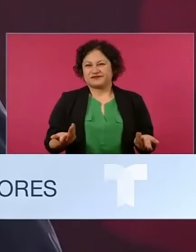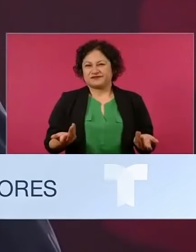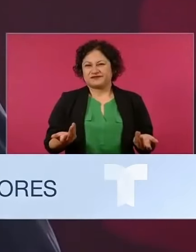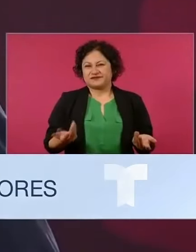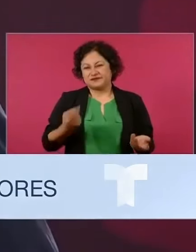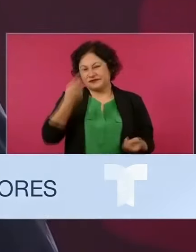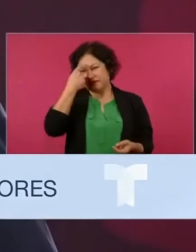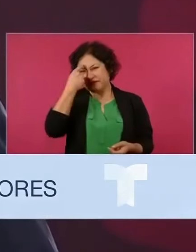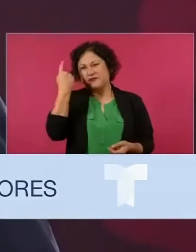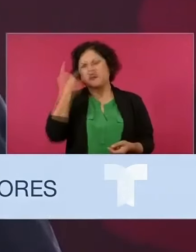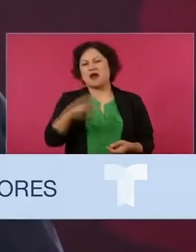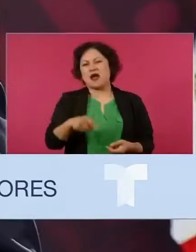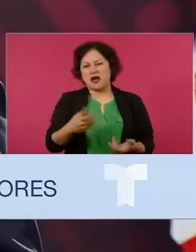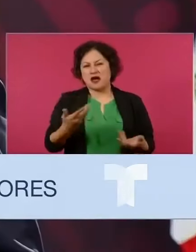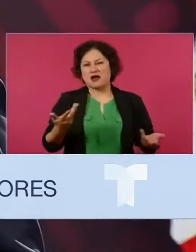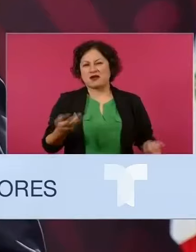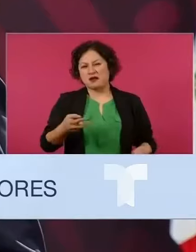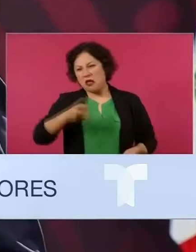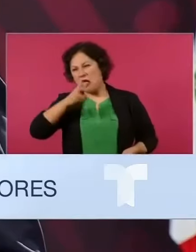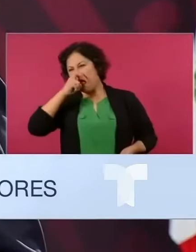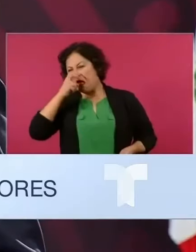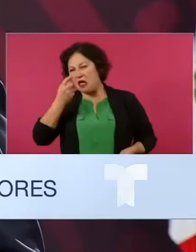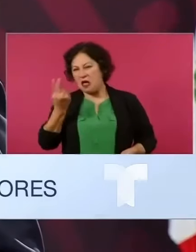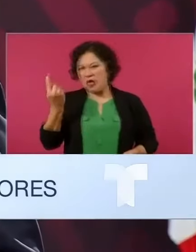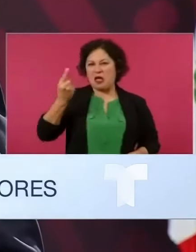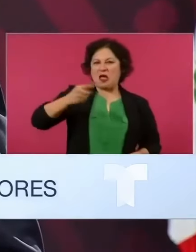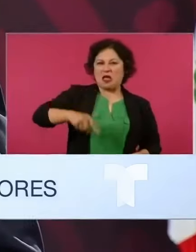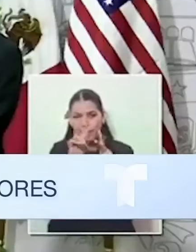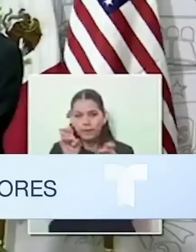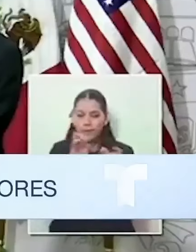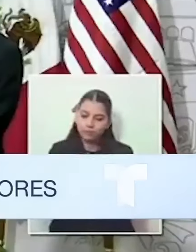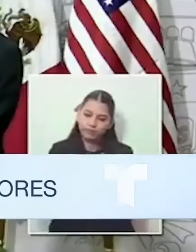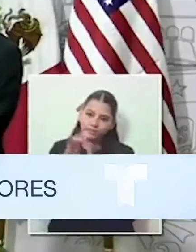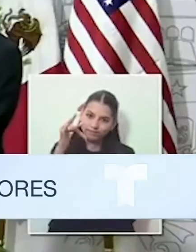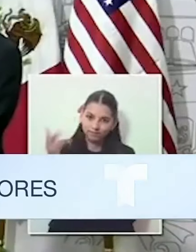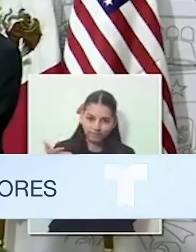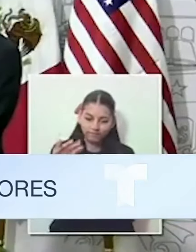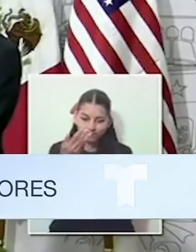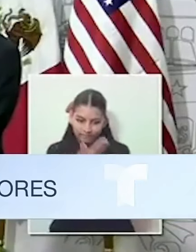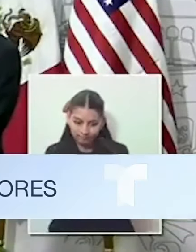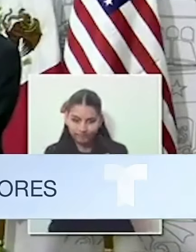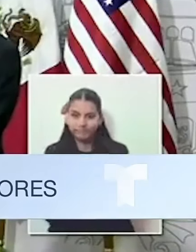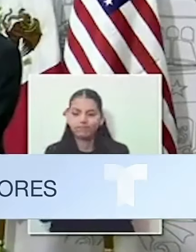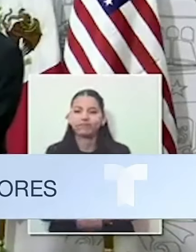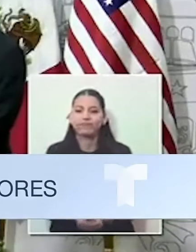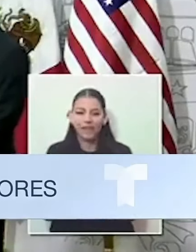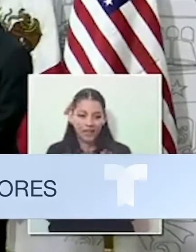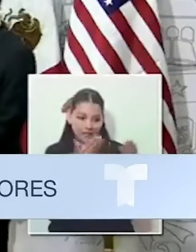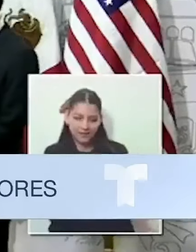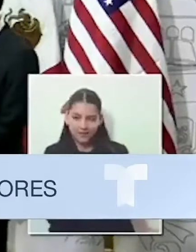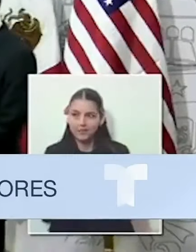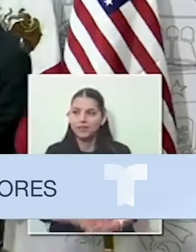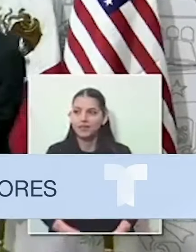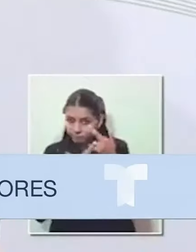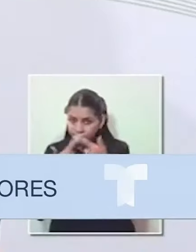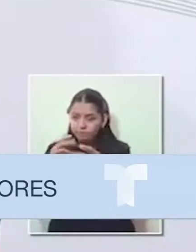NO ES ESE EL MODITO? PARA QUÉ TANTA PREPOTENCIA? PARA QUÉ